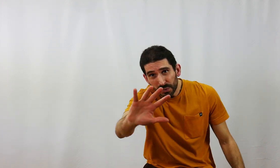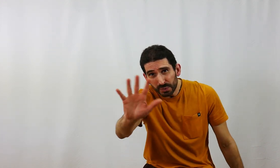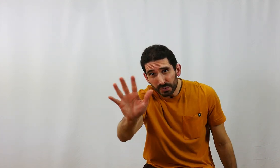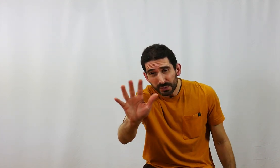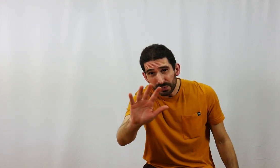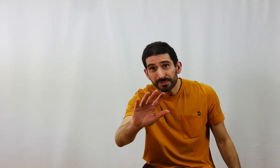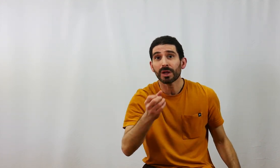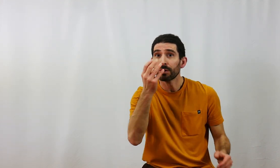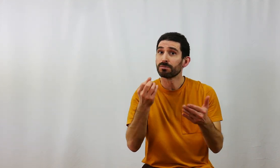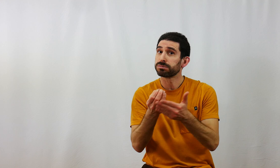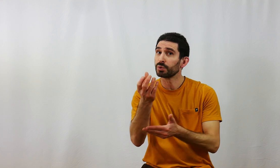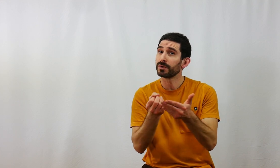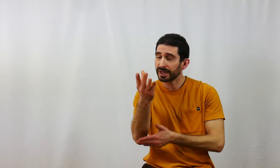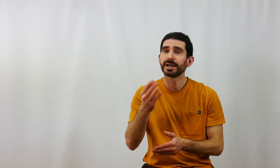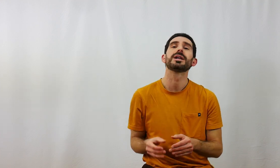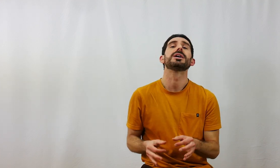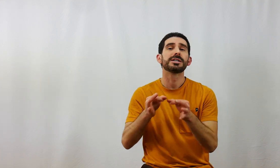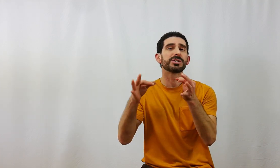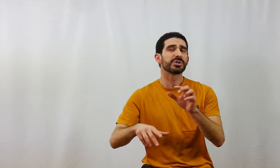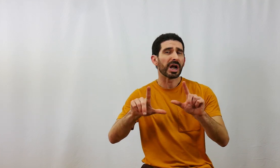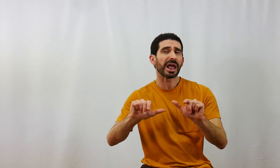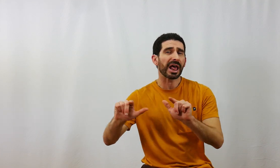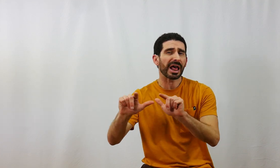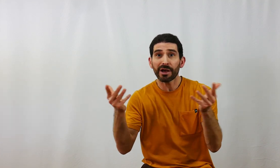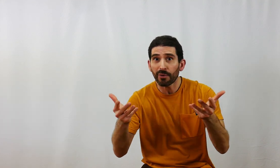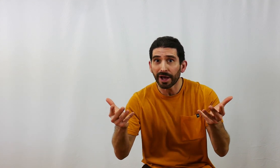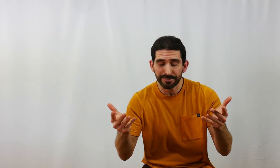Ohé, bonne nouvelle ! Il y a une solution. Laquelle ?!